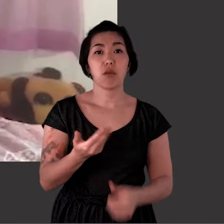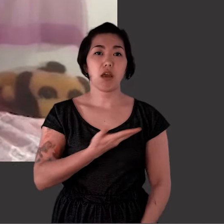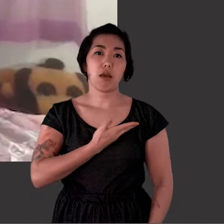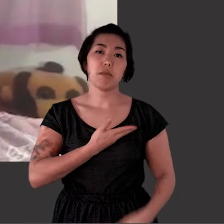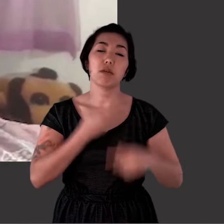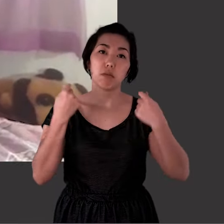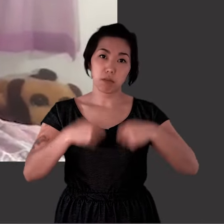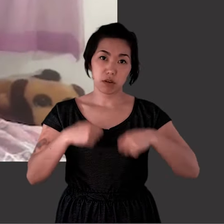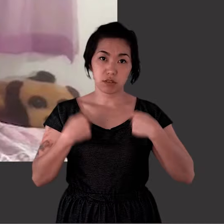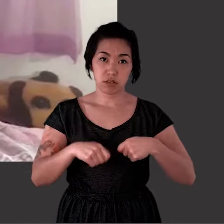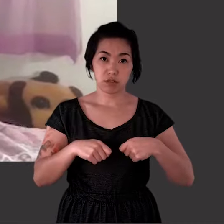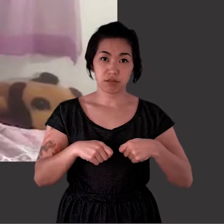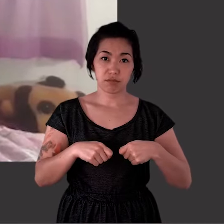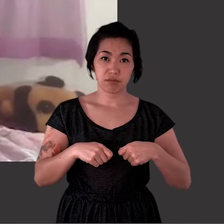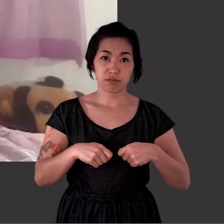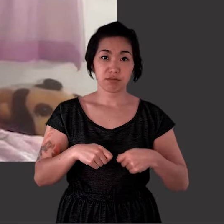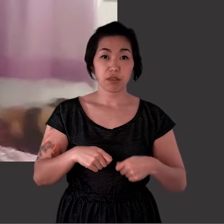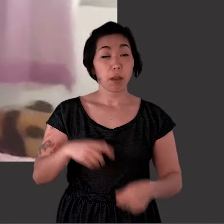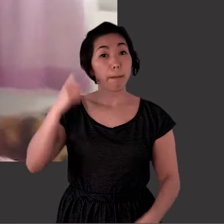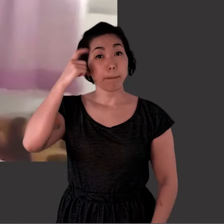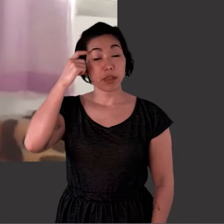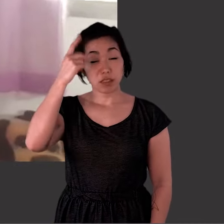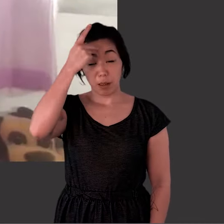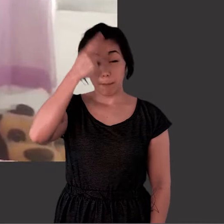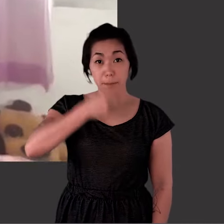e antes de eu pensar em mim, tenho que pensar no outro.